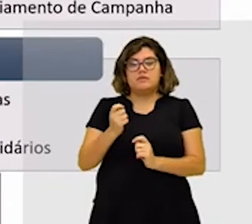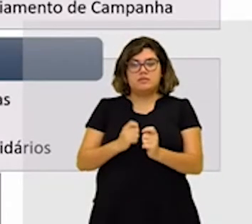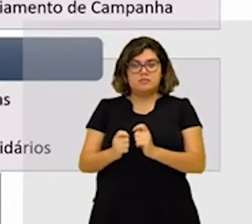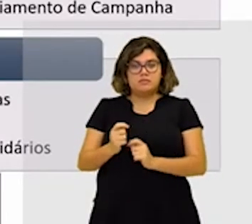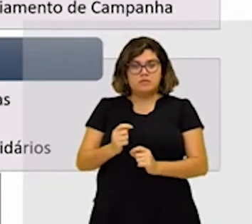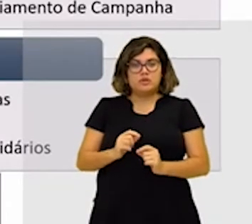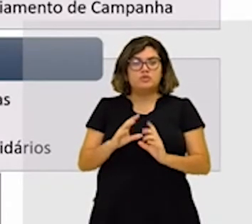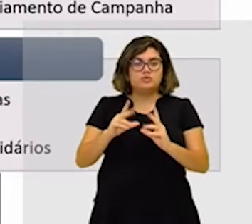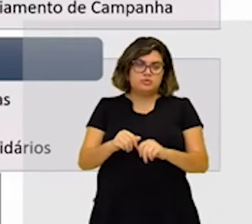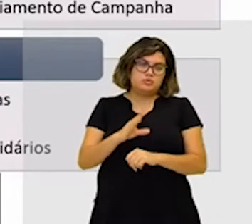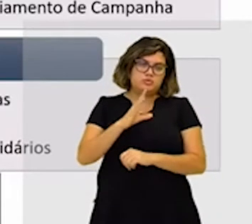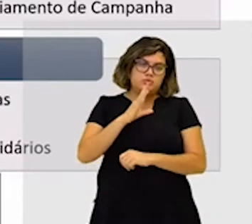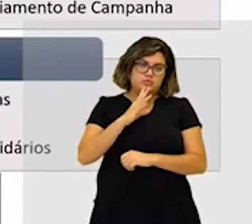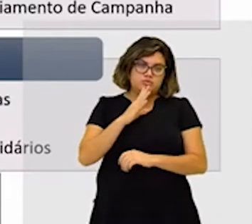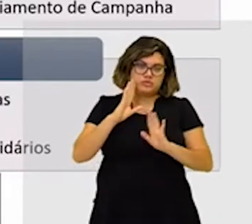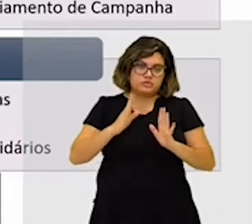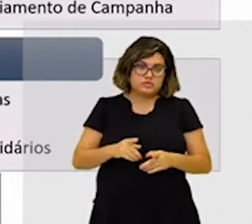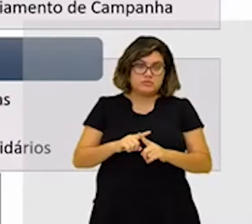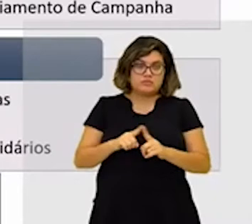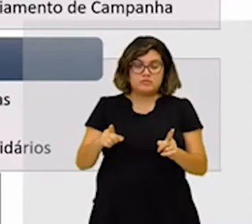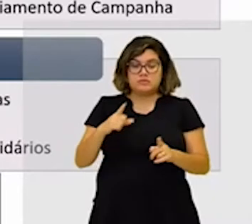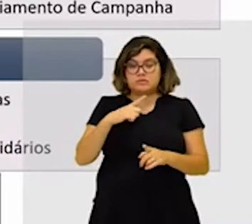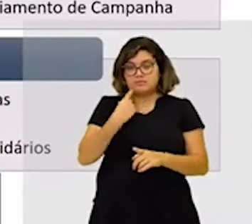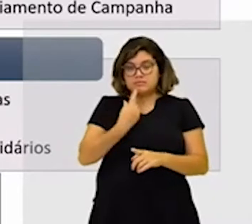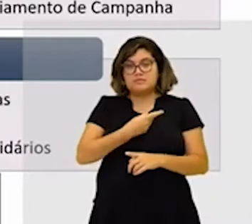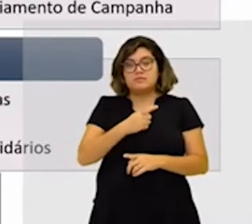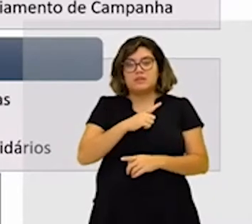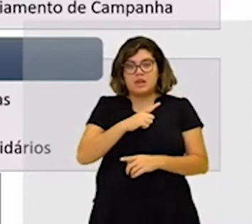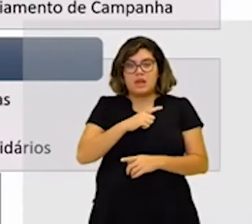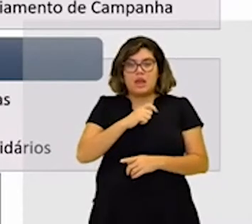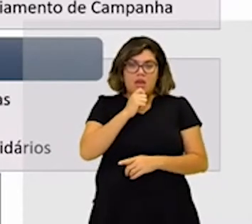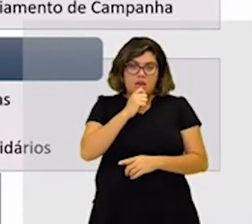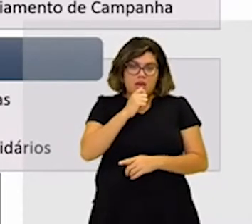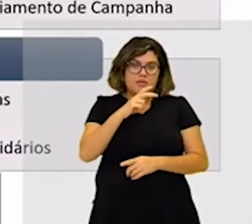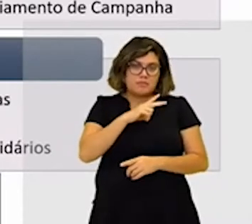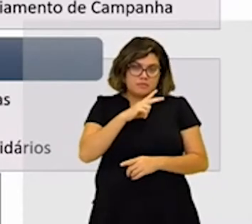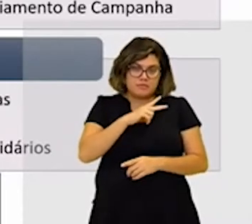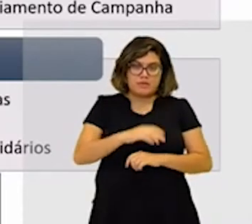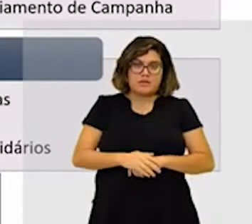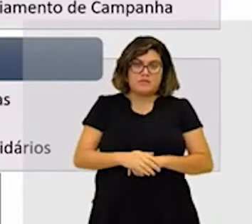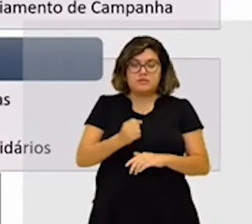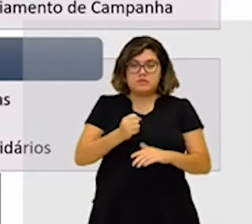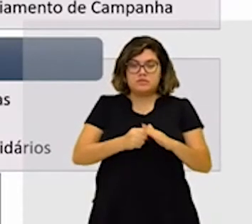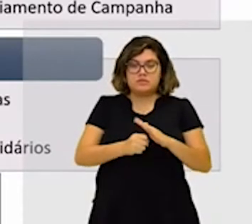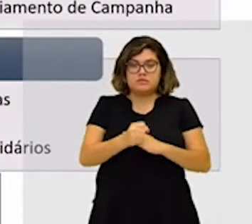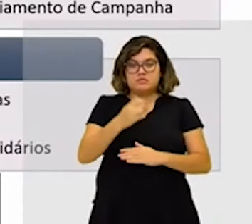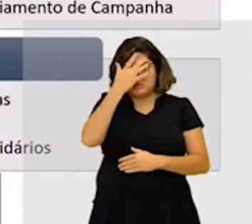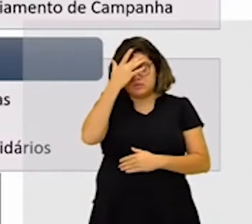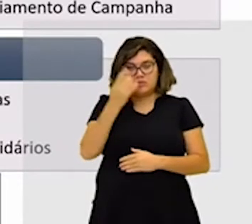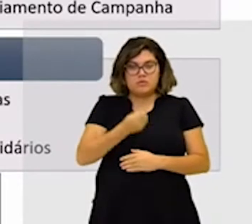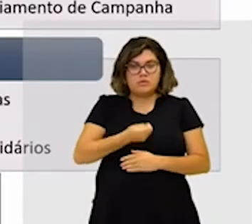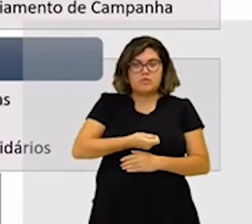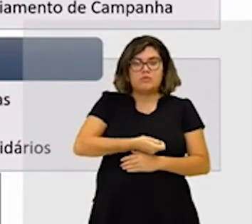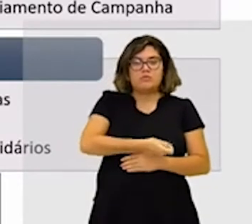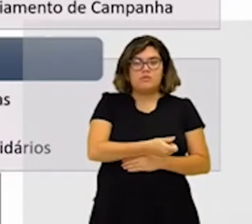sabem mas nós temos um privados ainda doações de pessoas físicas contribuições feriados recursos e